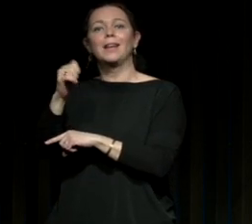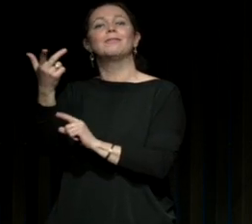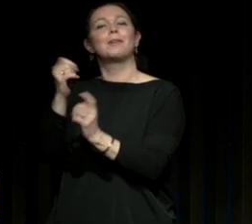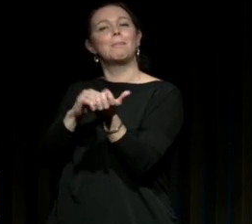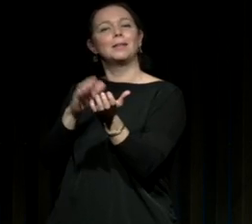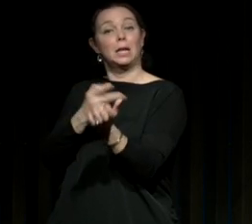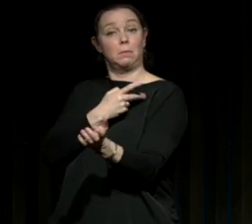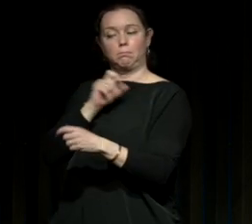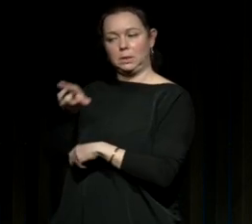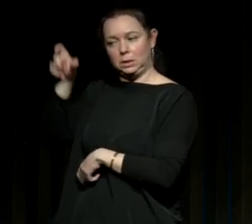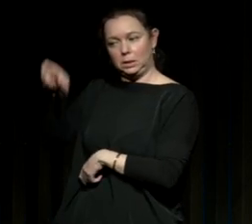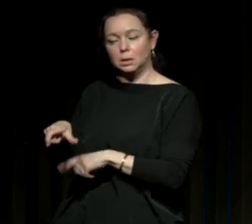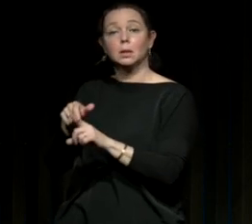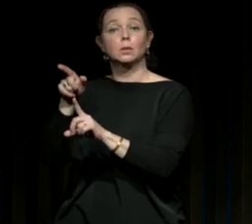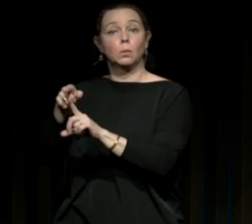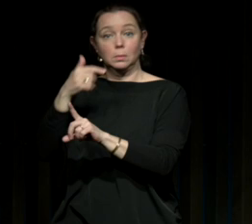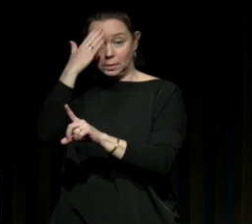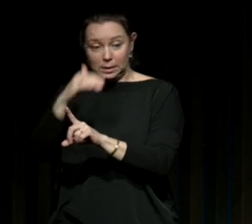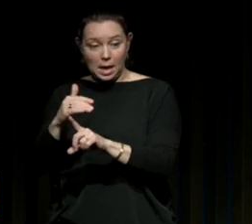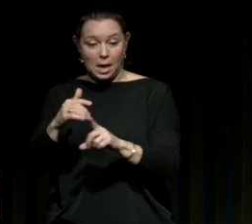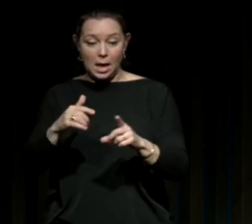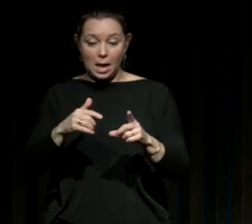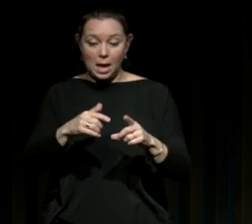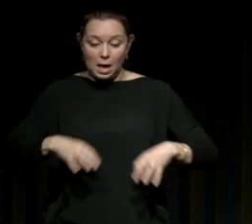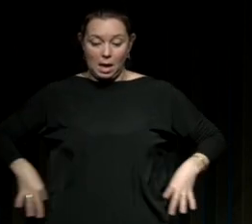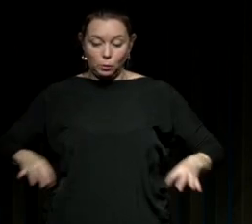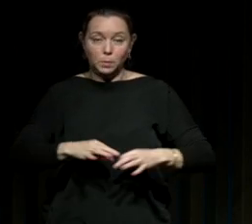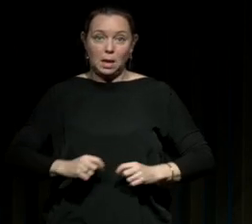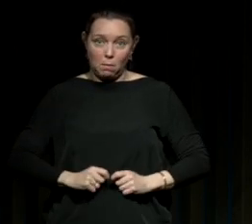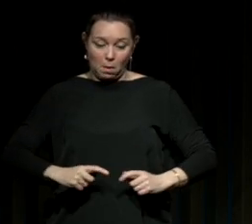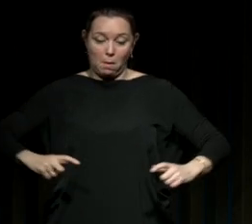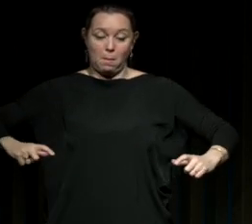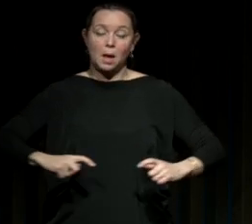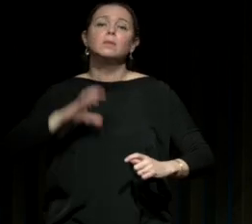donc ce périmètre abdominal qui représente le fait d'avoir du gras au niveau de l'abdomen